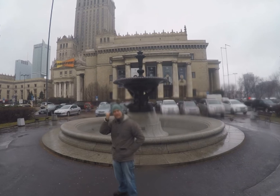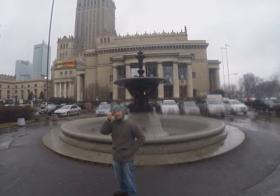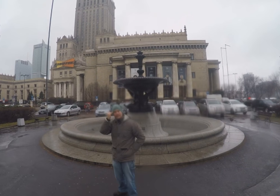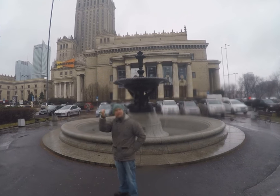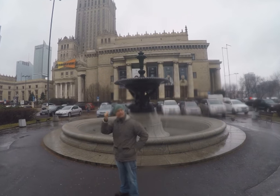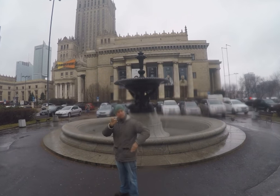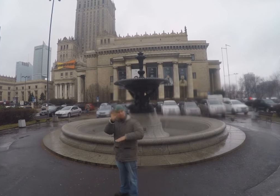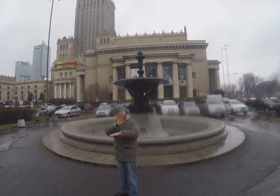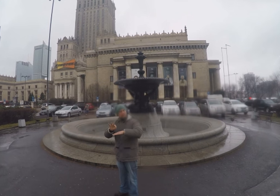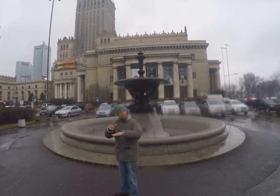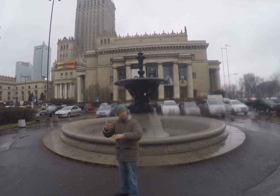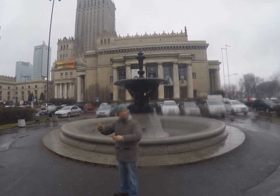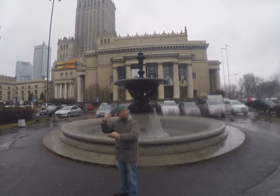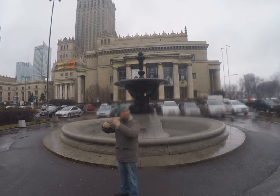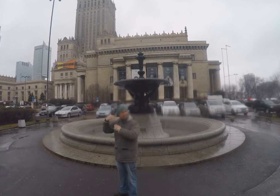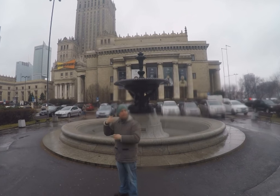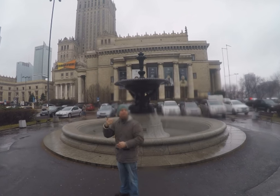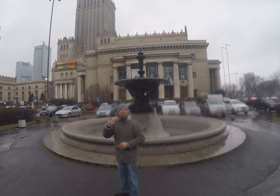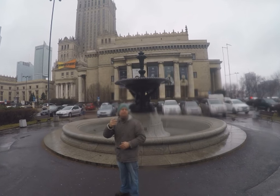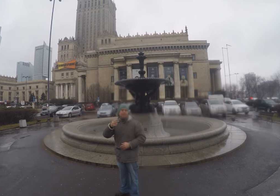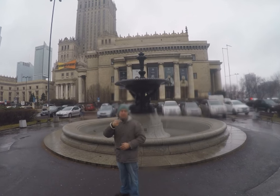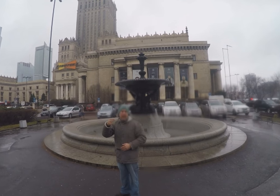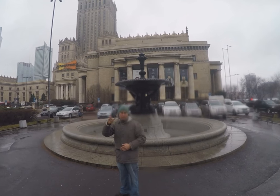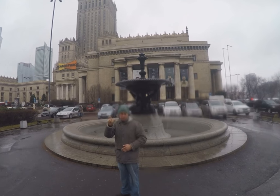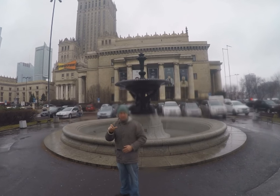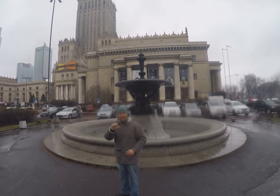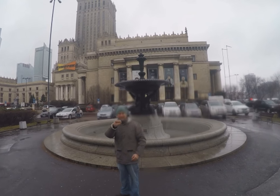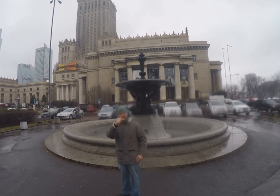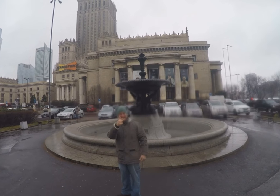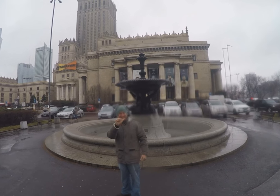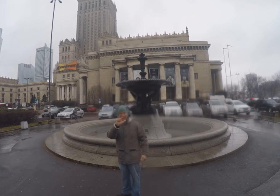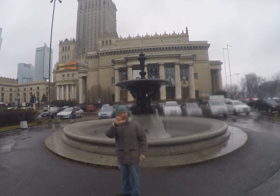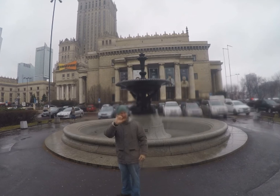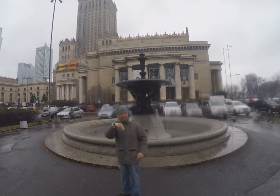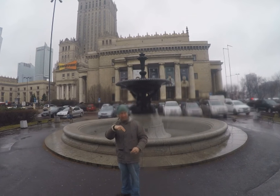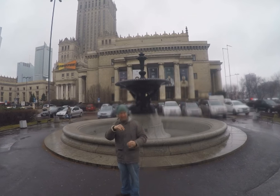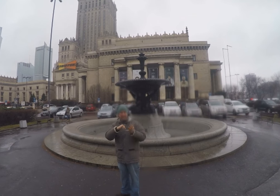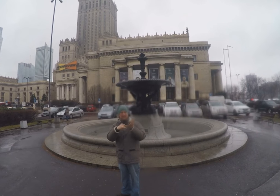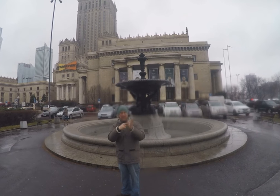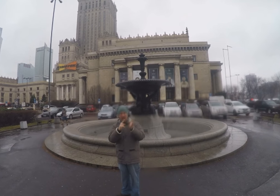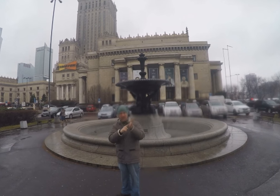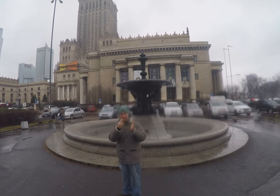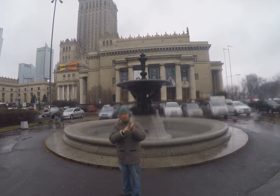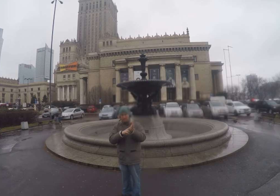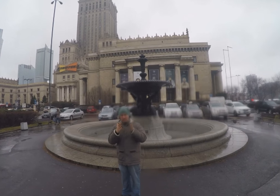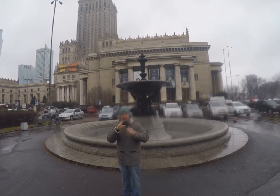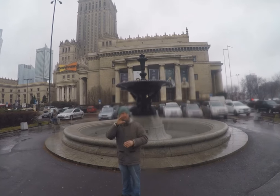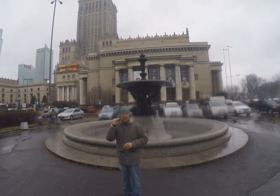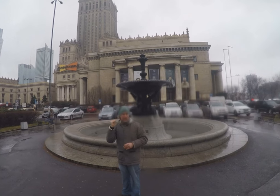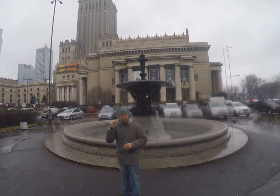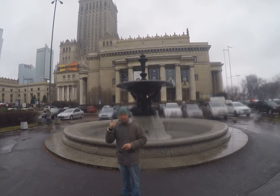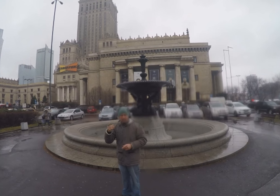Die Idee für das Gebäude soll von Josef Stalin selbst stammen.